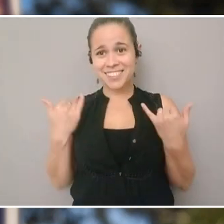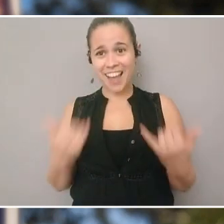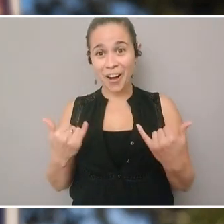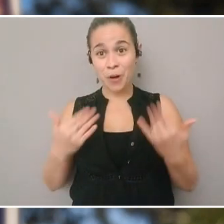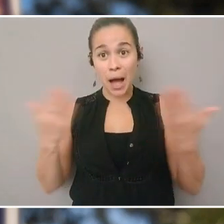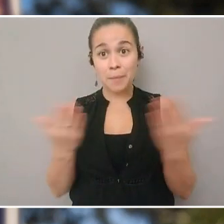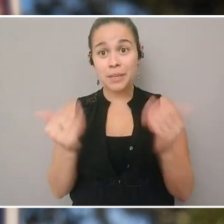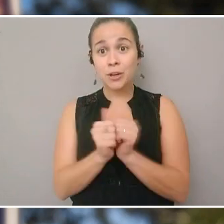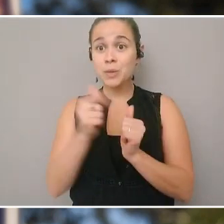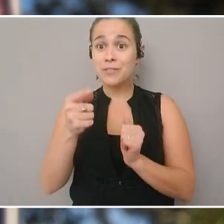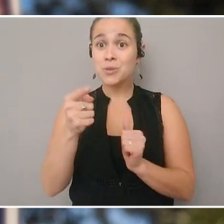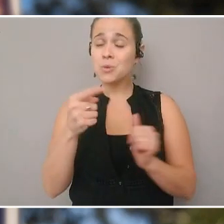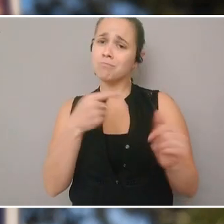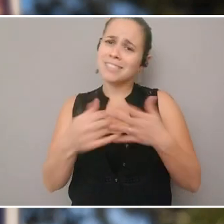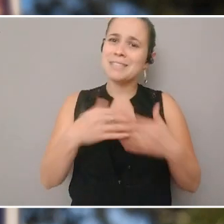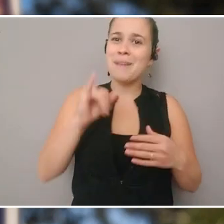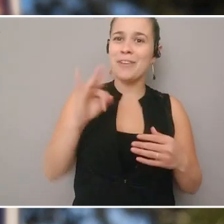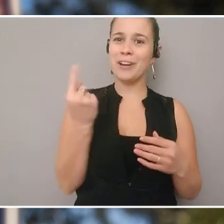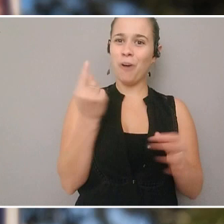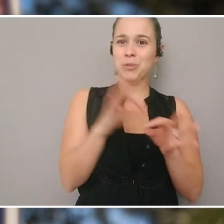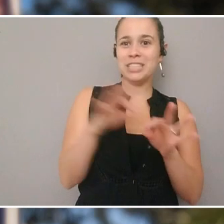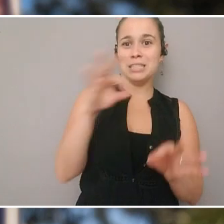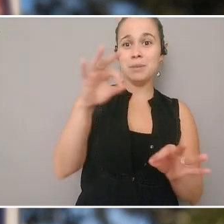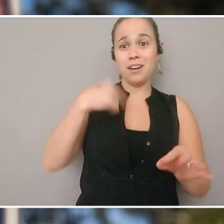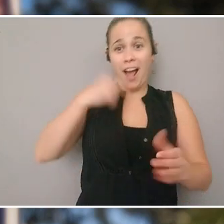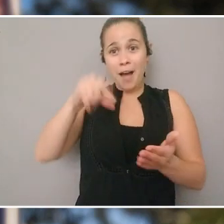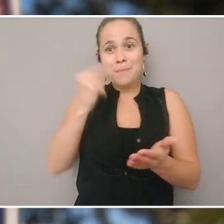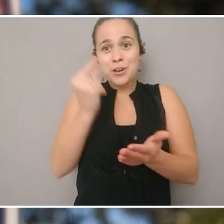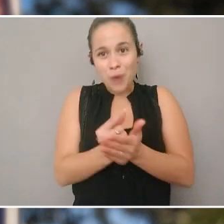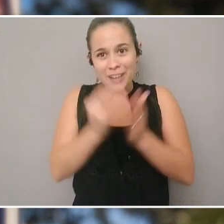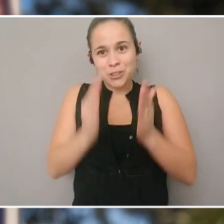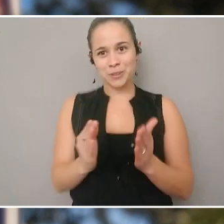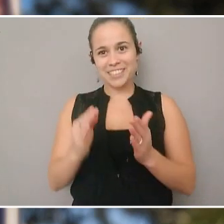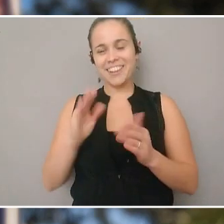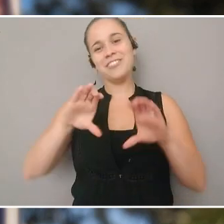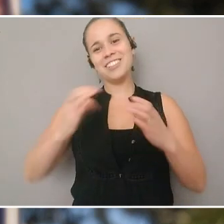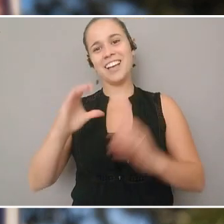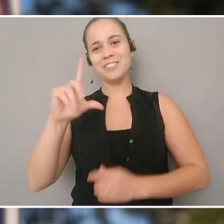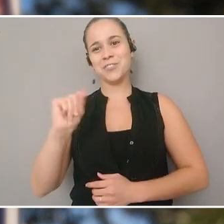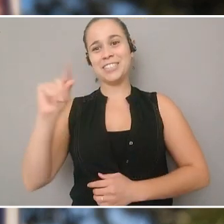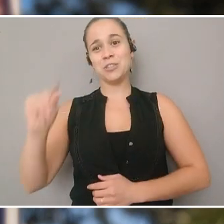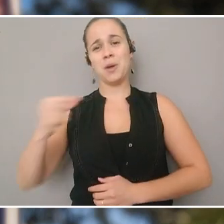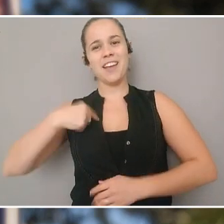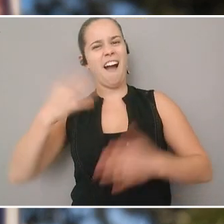en espíritu, como un graduado de la clase de